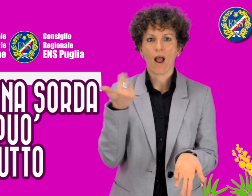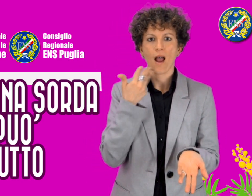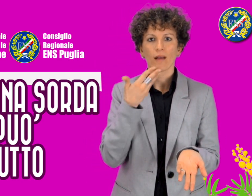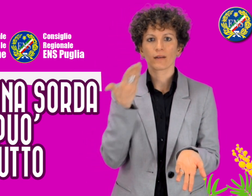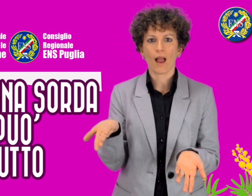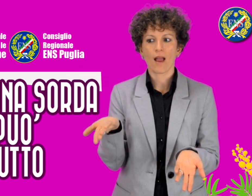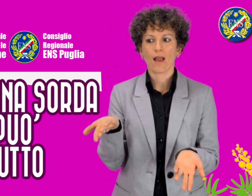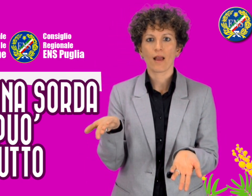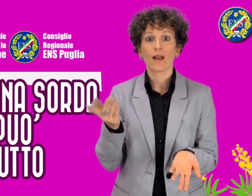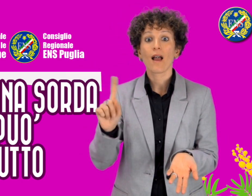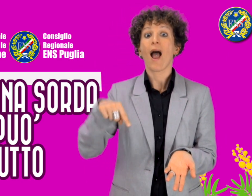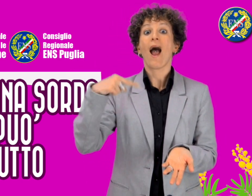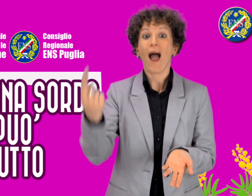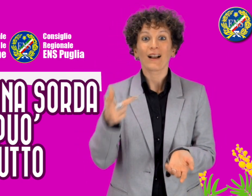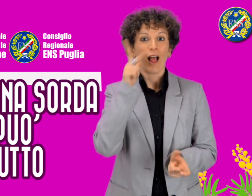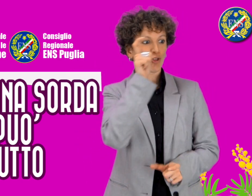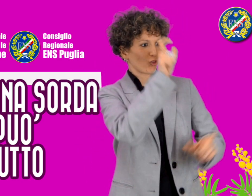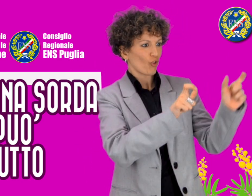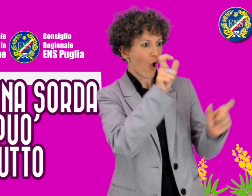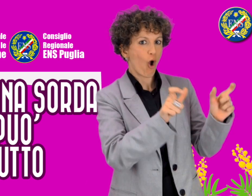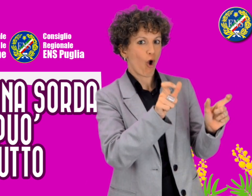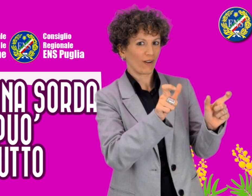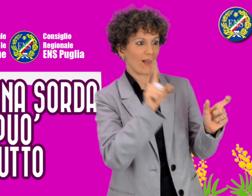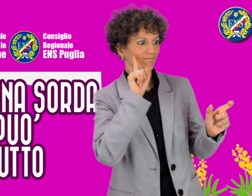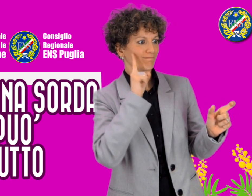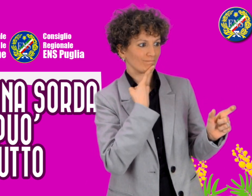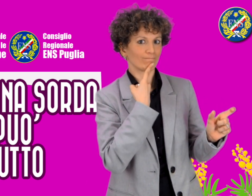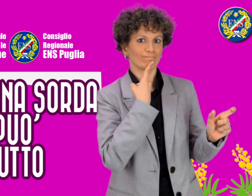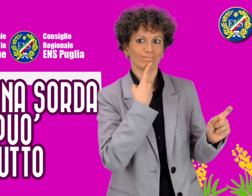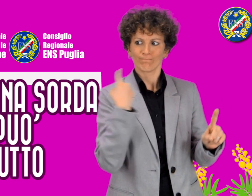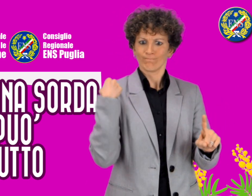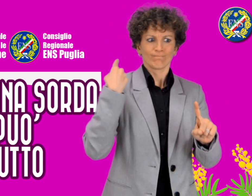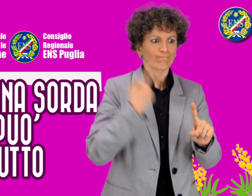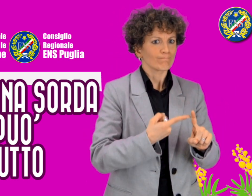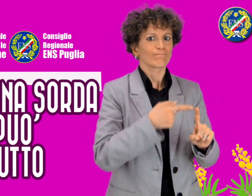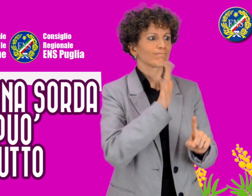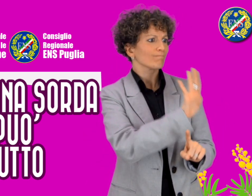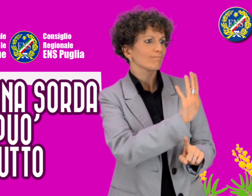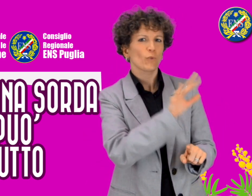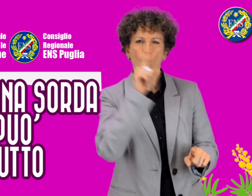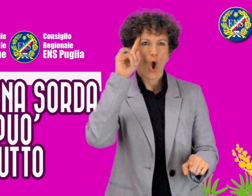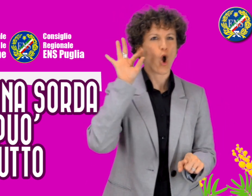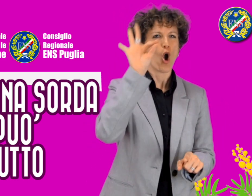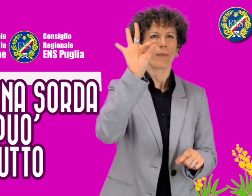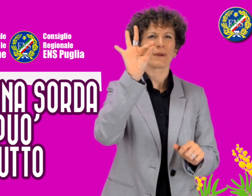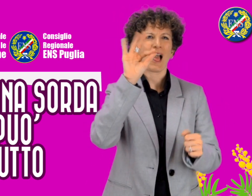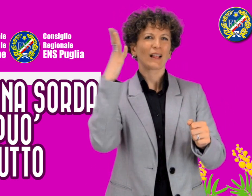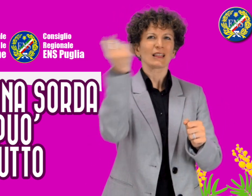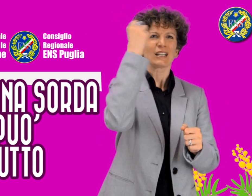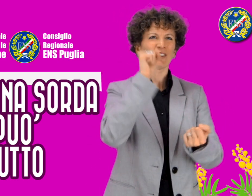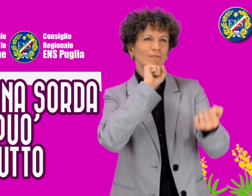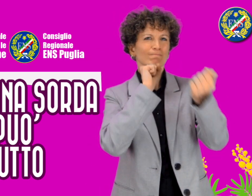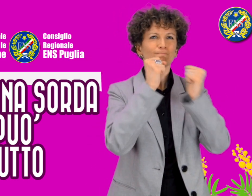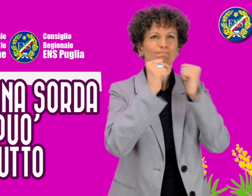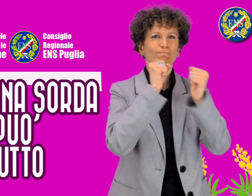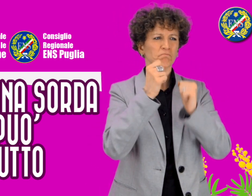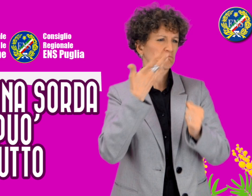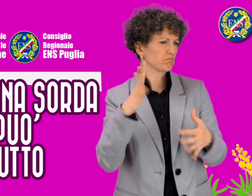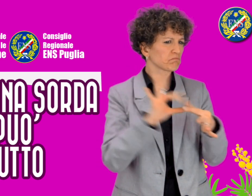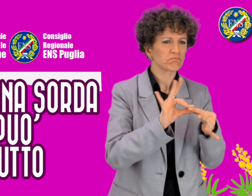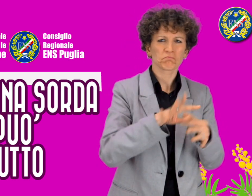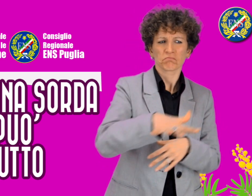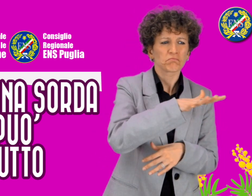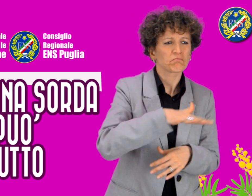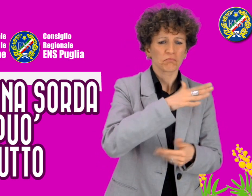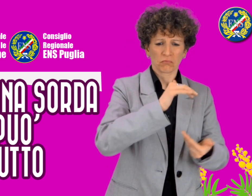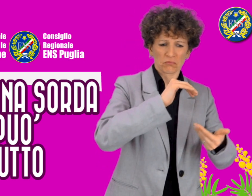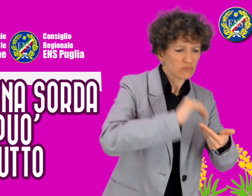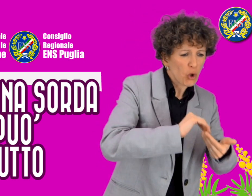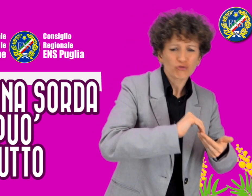e dall'altra dare voce e spazio a donne sorde che hanno lottato per abbattere queste barriere realizzando